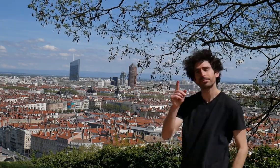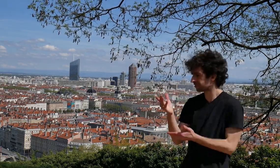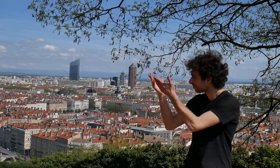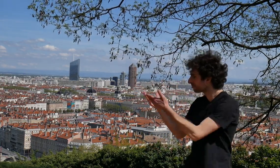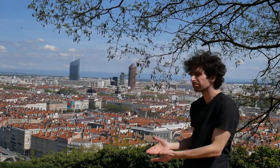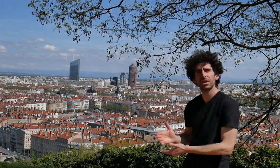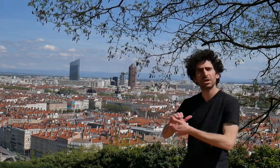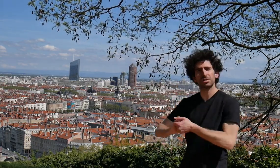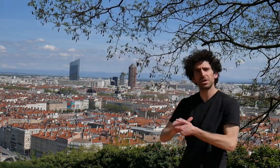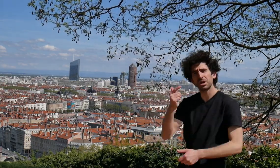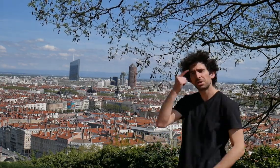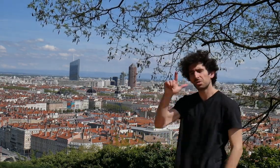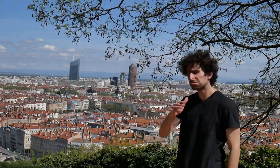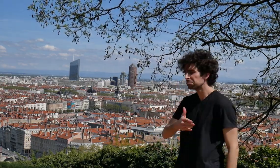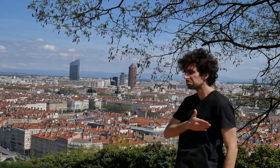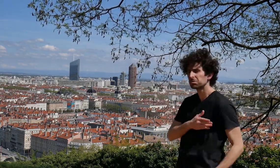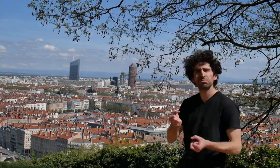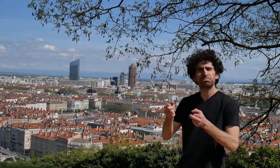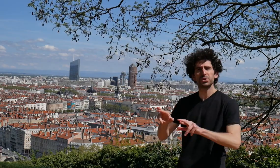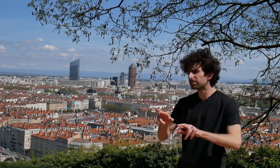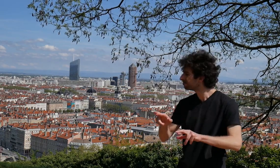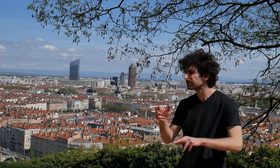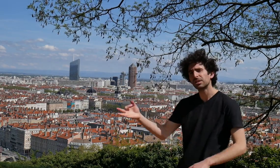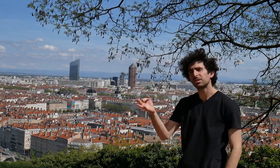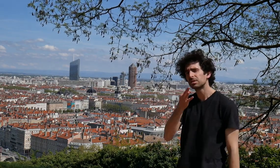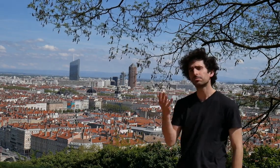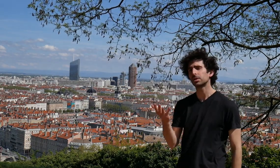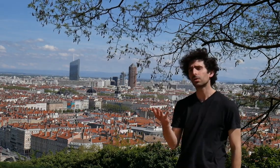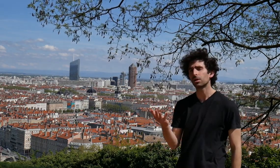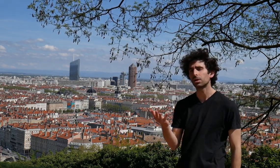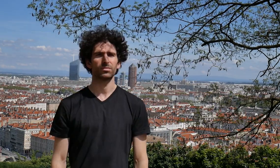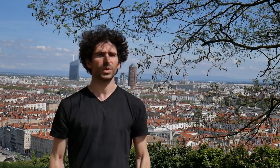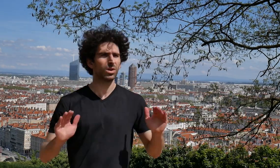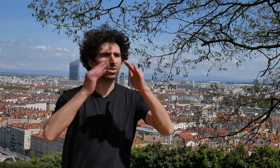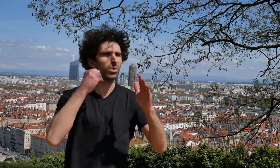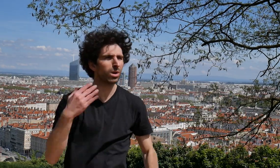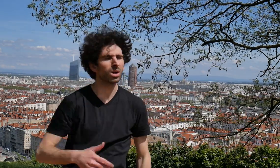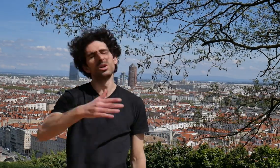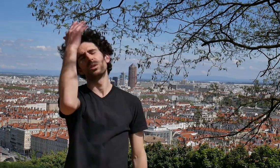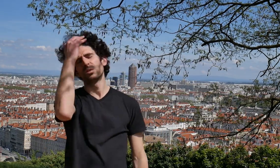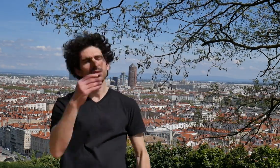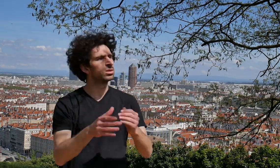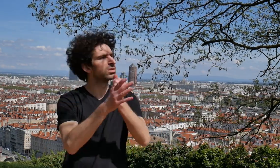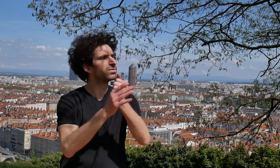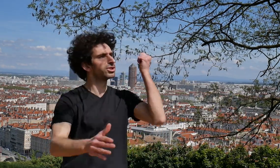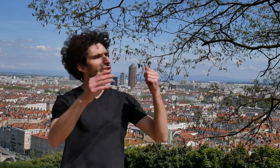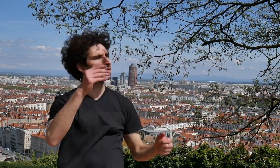Cet ami est un Lyonnais pure souche. Il m'a dit quoi ? Le Mont-Blanc ? Oh, fais chier !